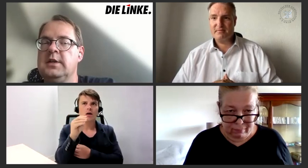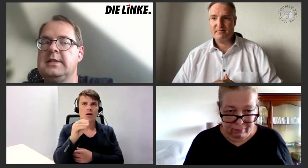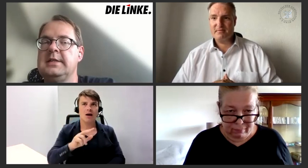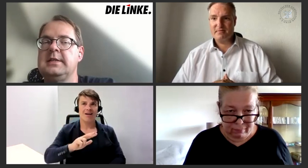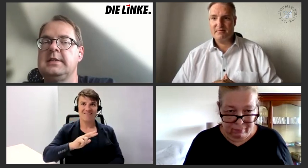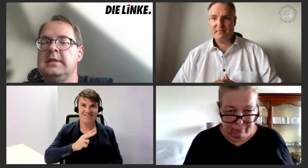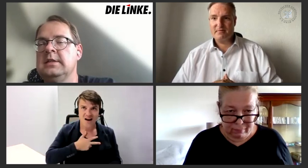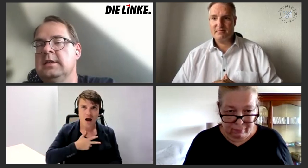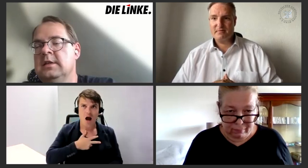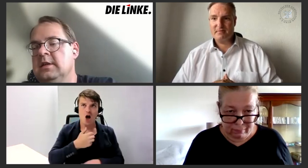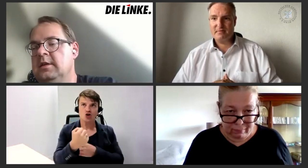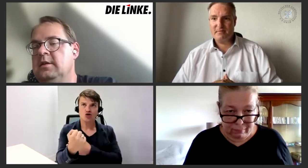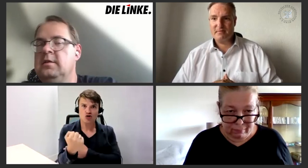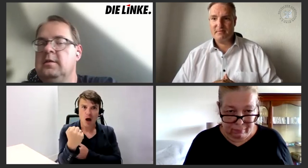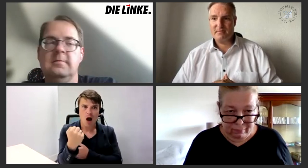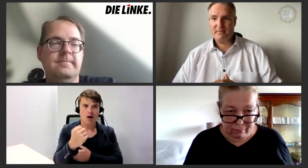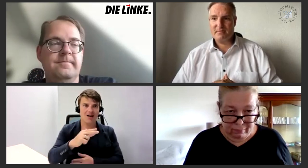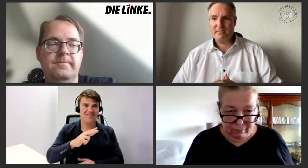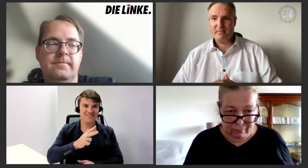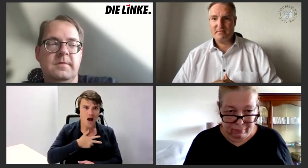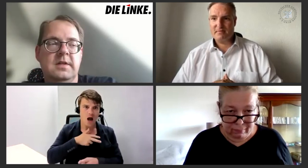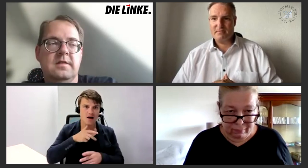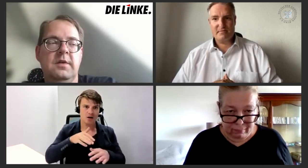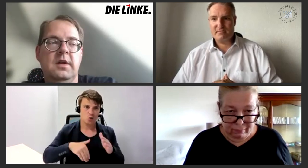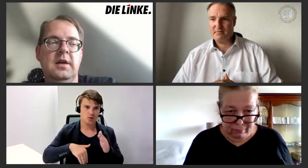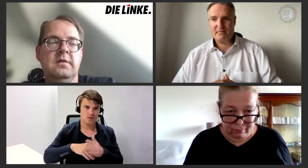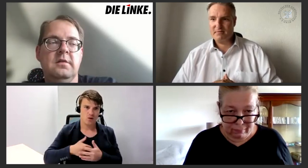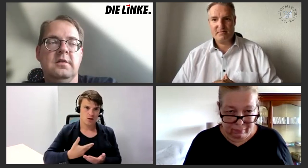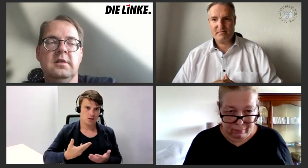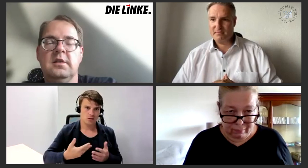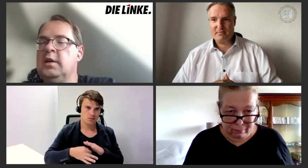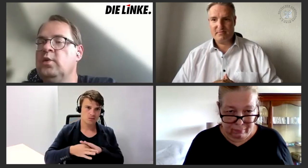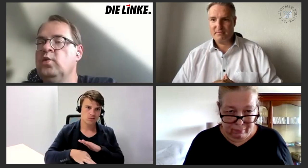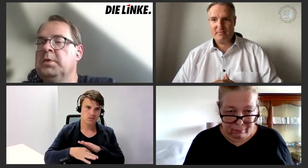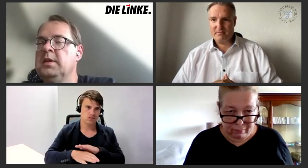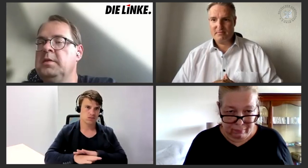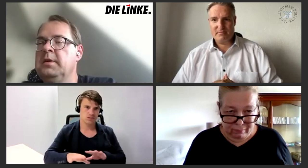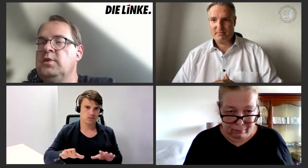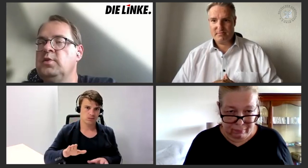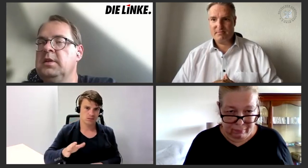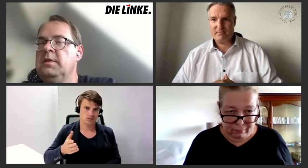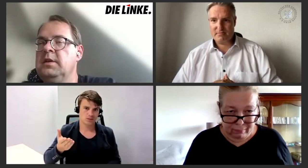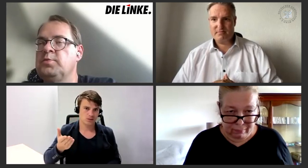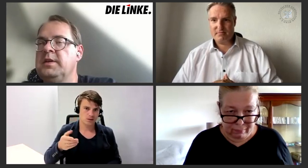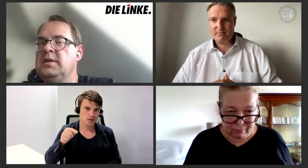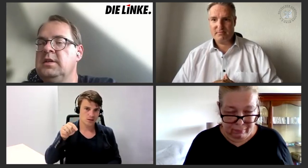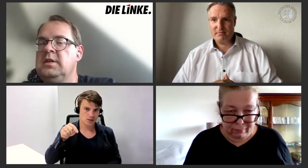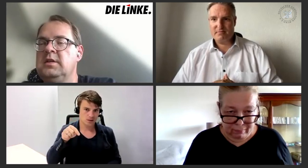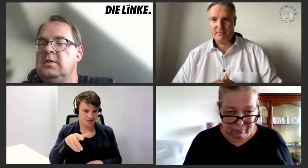wirklich starke und wirkungsvolle Gesetze sind. Das war leider gerade über den Bereich, über